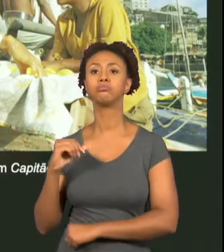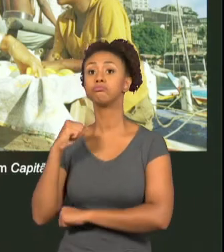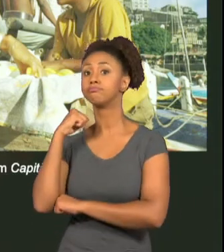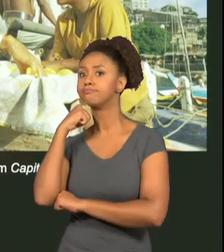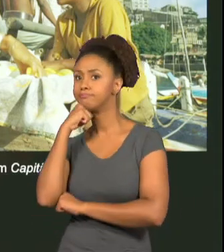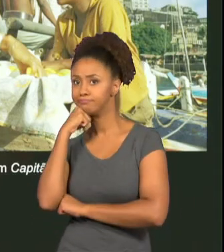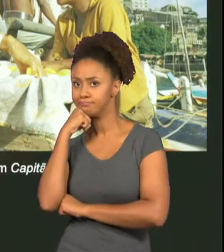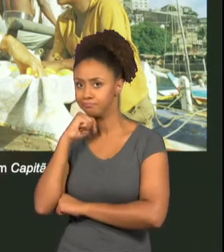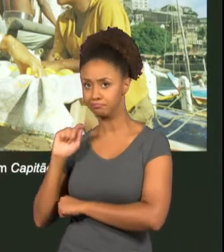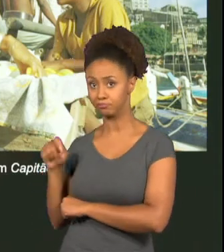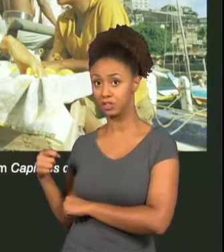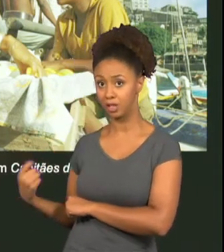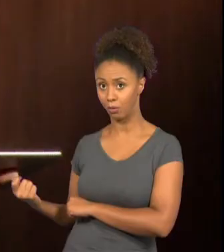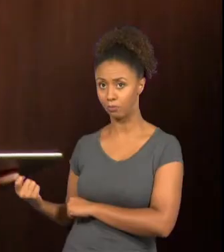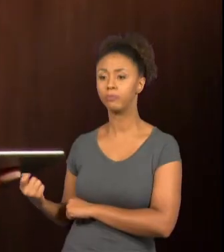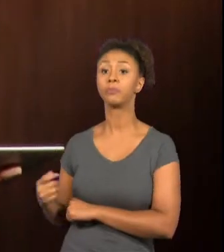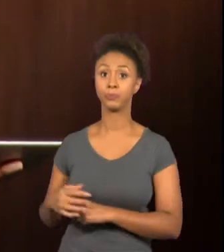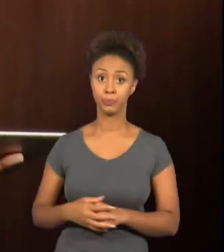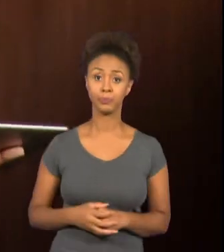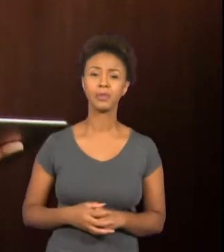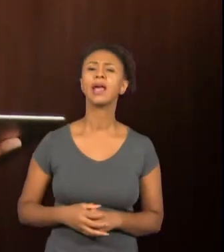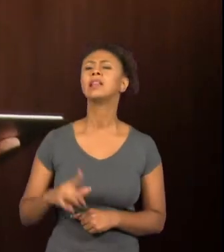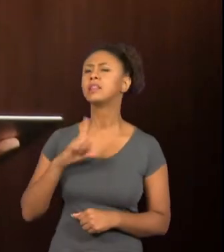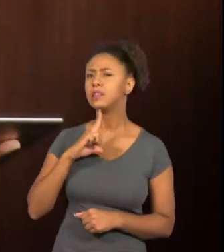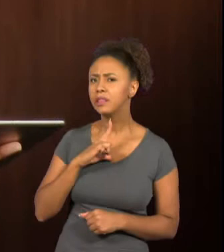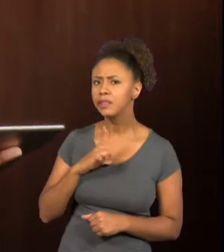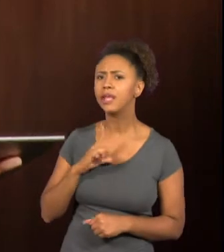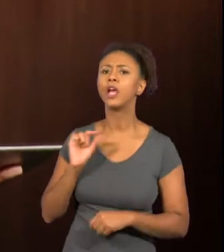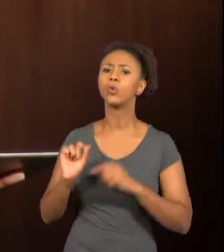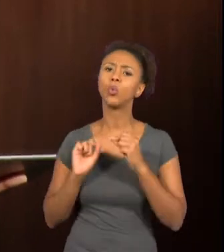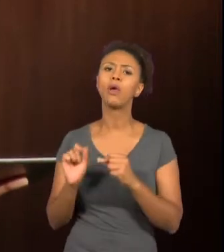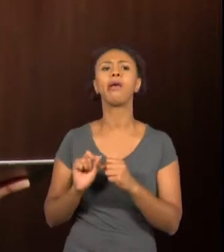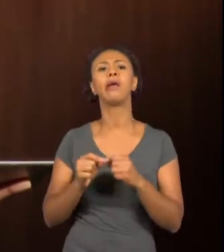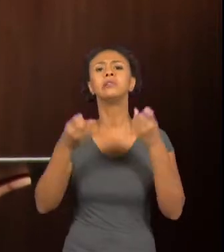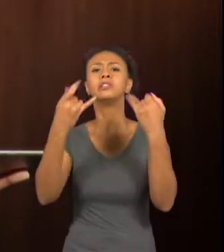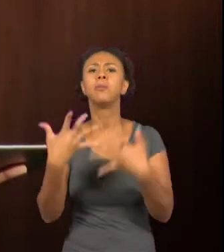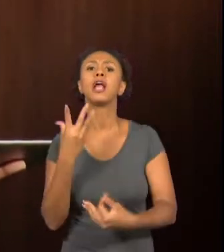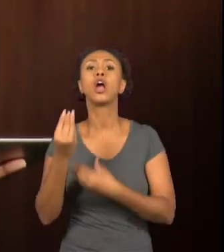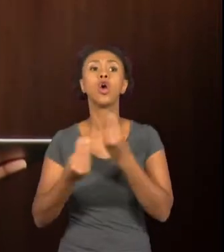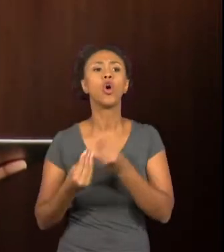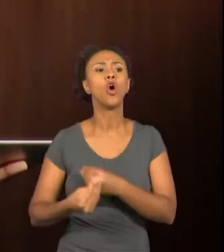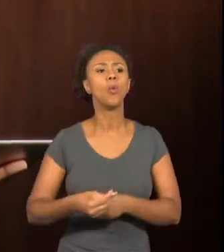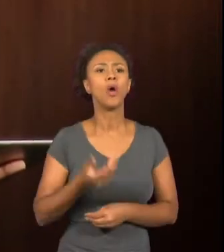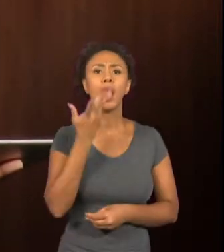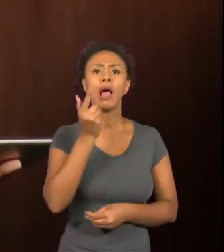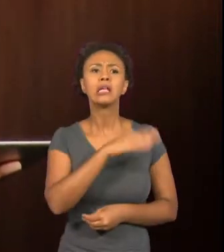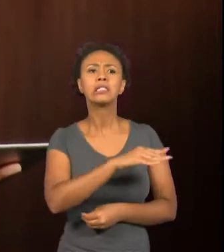SOCIEDADE, DE MODO GERAL, A RESPEITO DA VIDA DOS MENINOS ABANDONADOS, MARGINALIZADOS, QUE VIVIAM